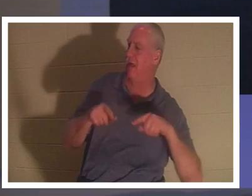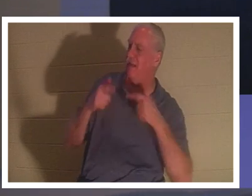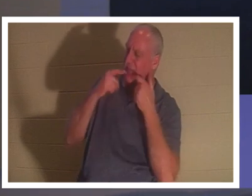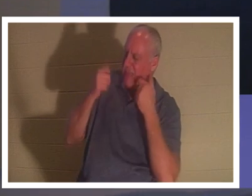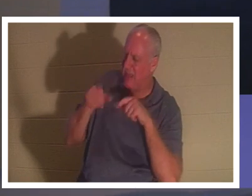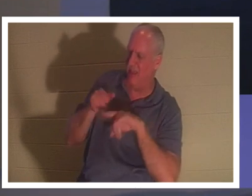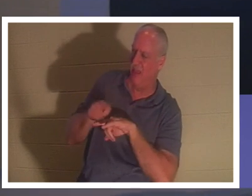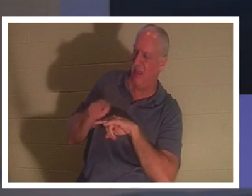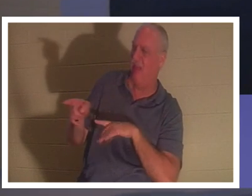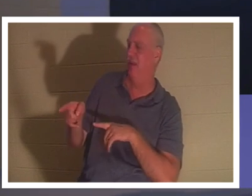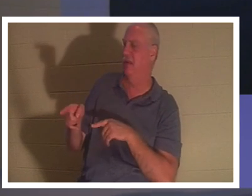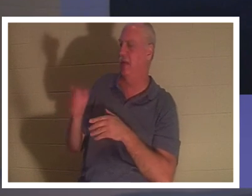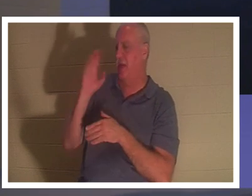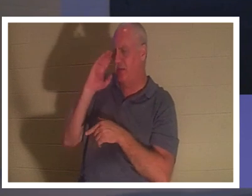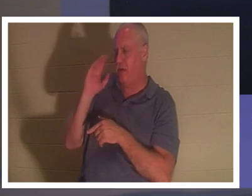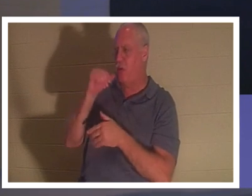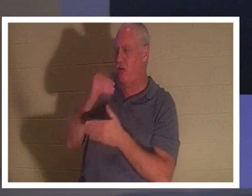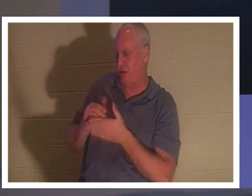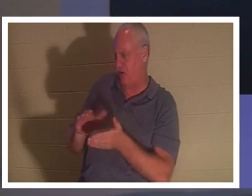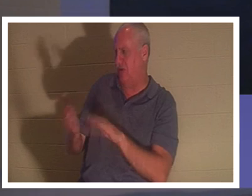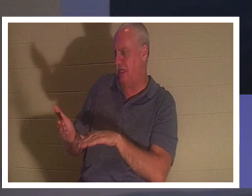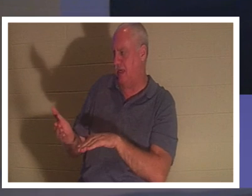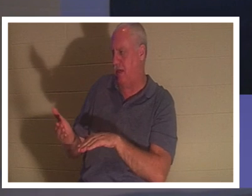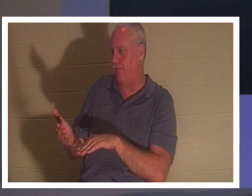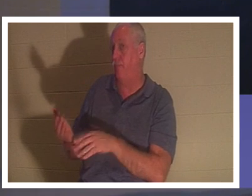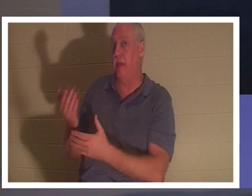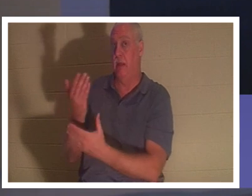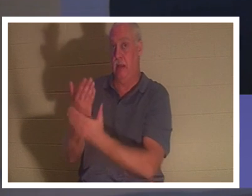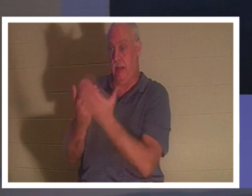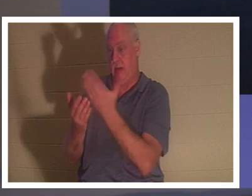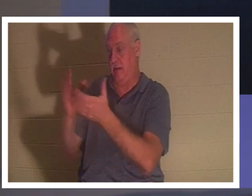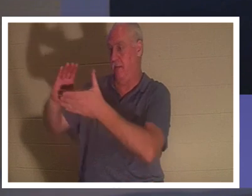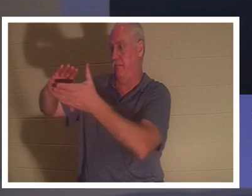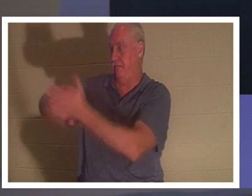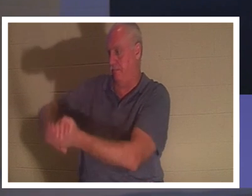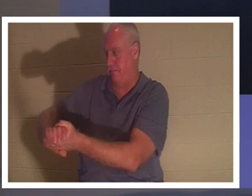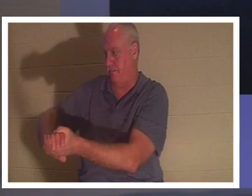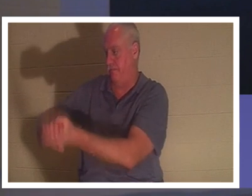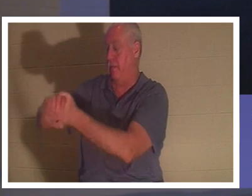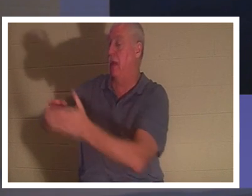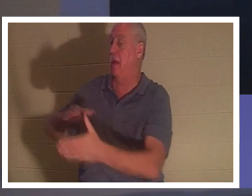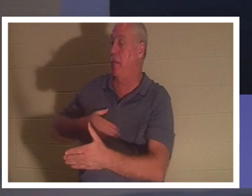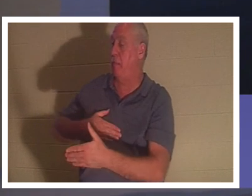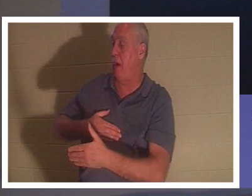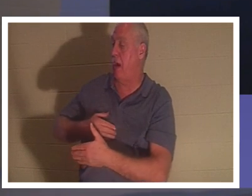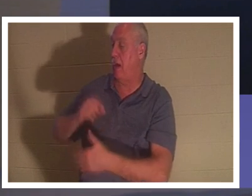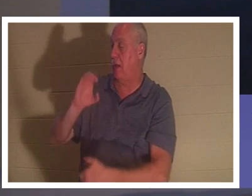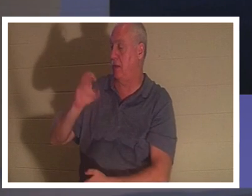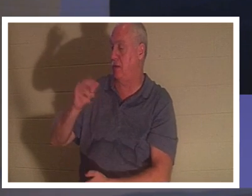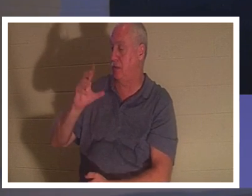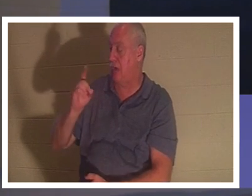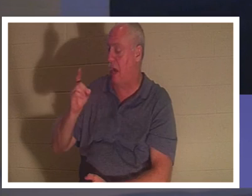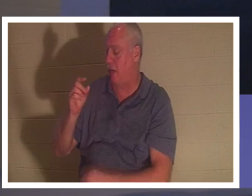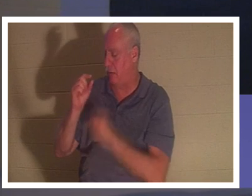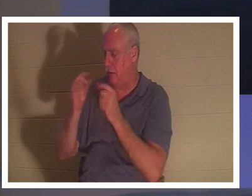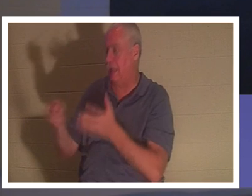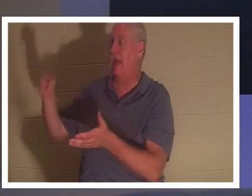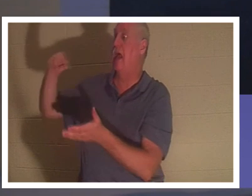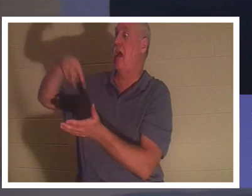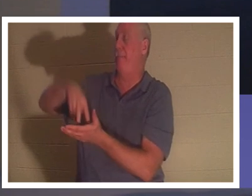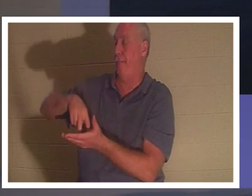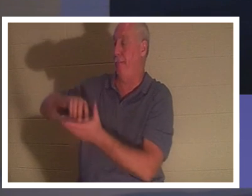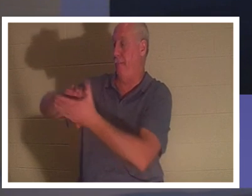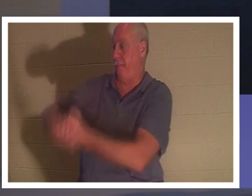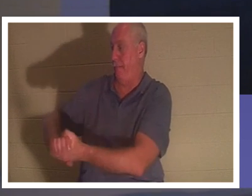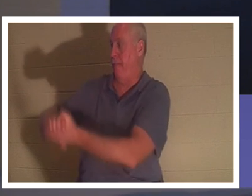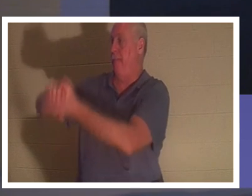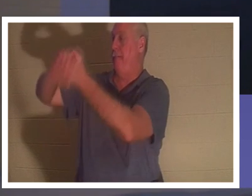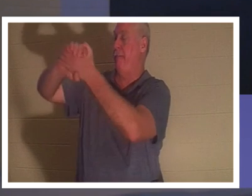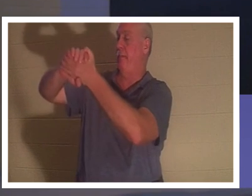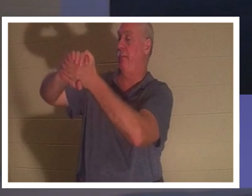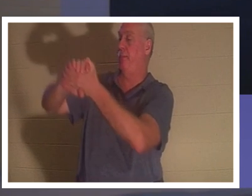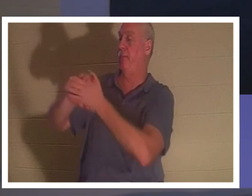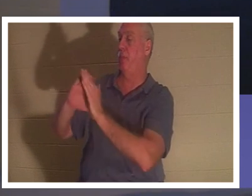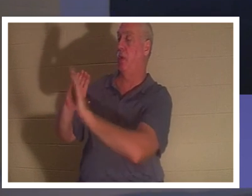что она умерла. Но Он взял ее за руку и сказал: «Дитя Мое, встань!» Ее дух вернулся». Вы